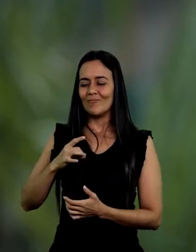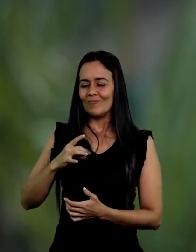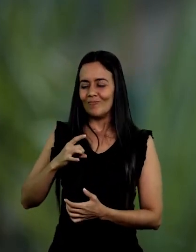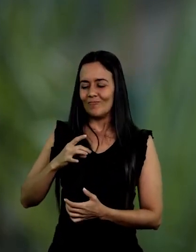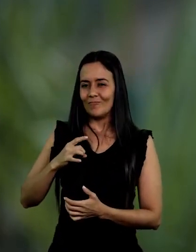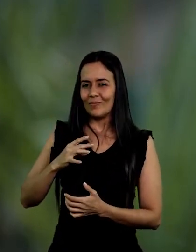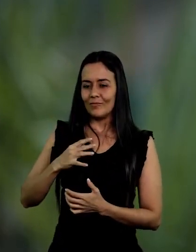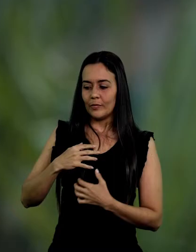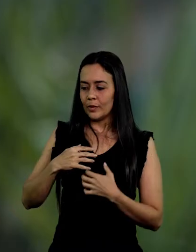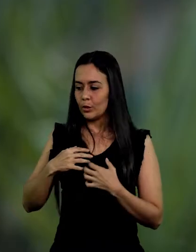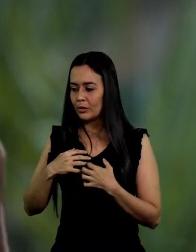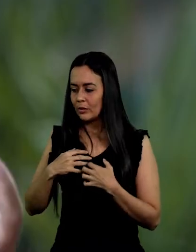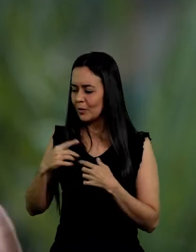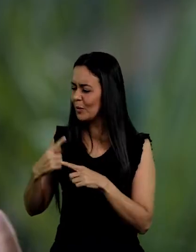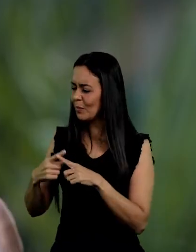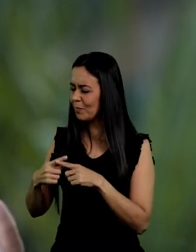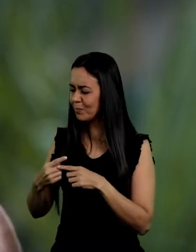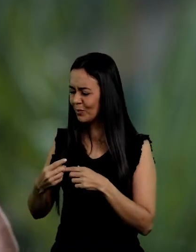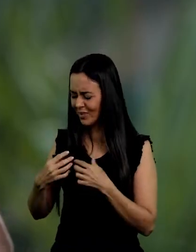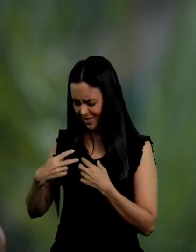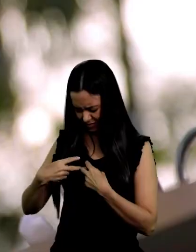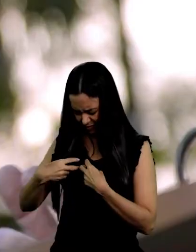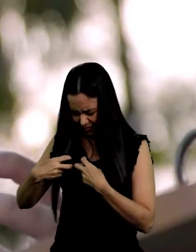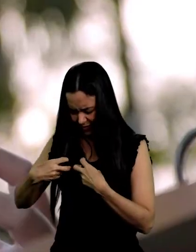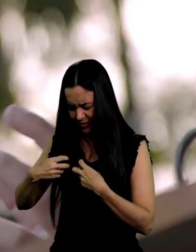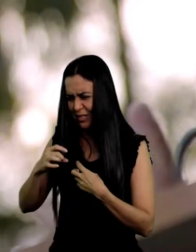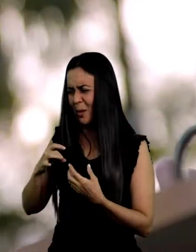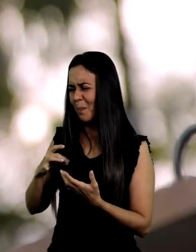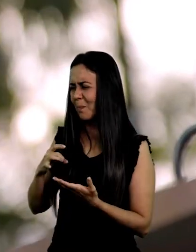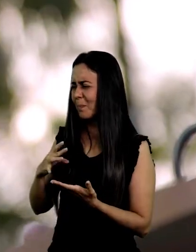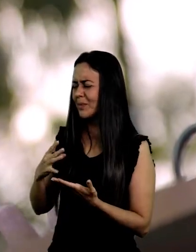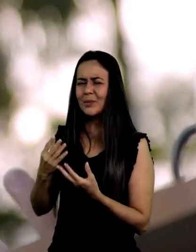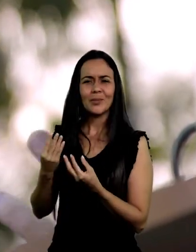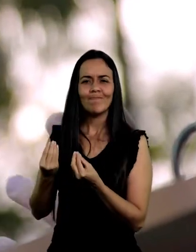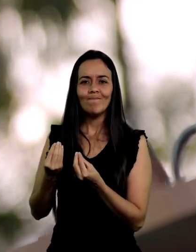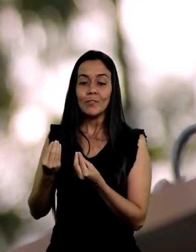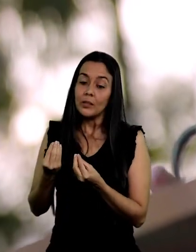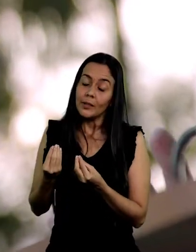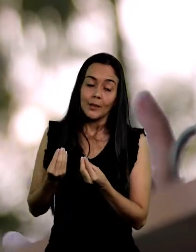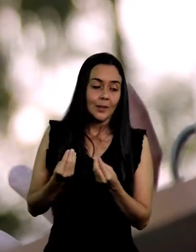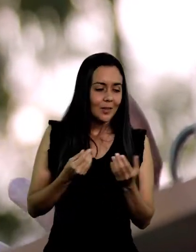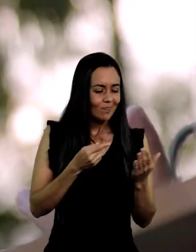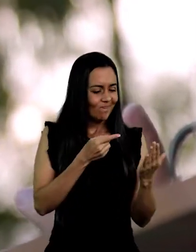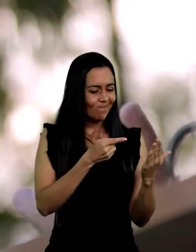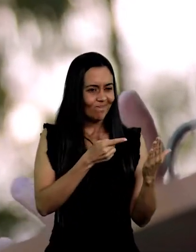alguma informação que justifique esse medo, e às vezes ela vai consumir informação de má qualidade,